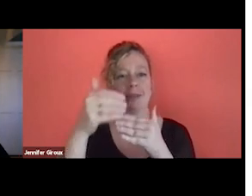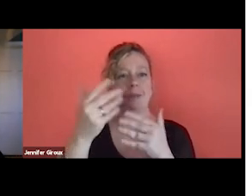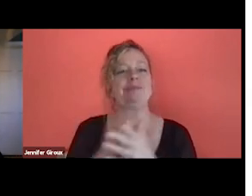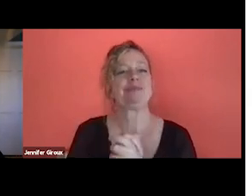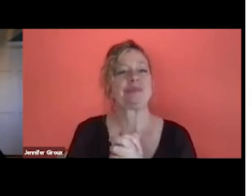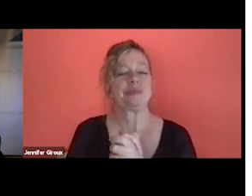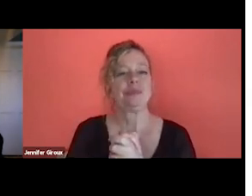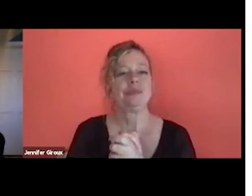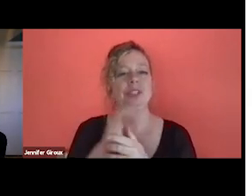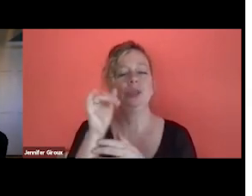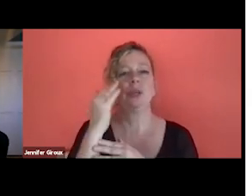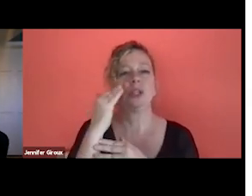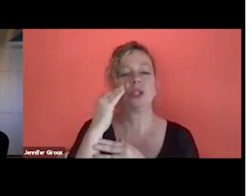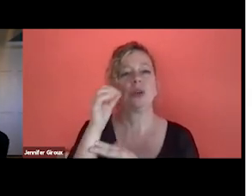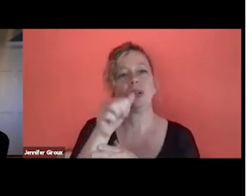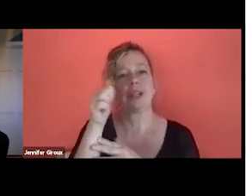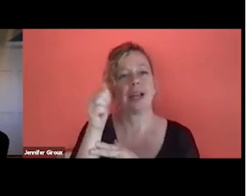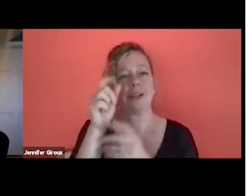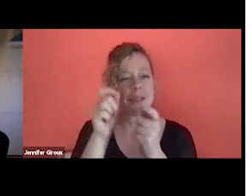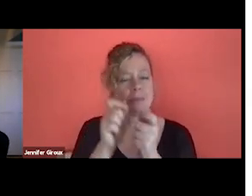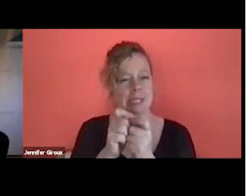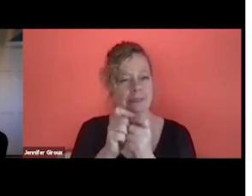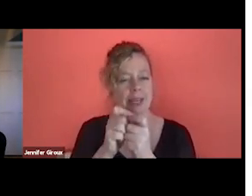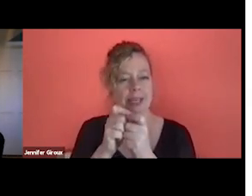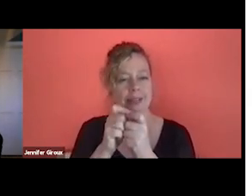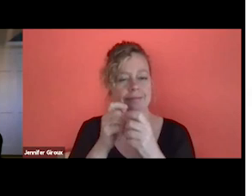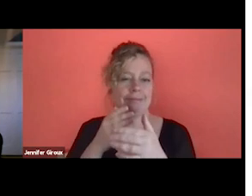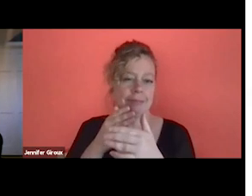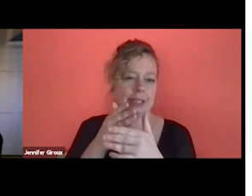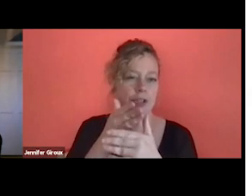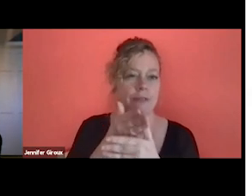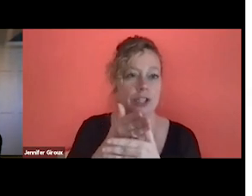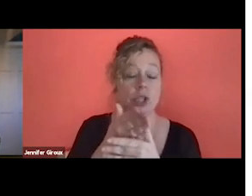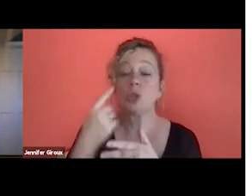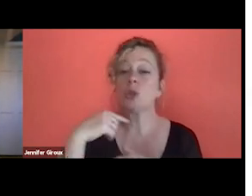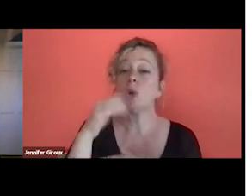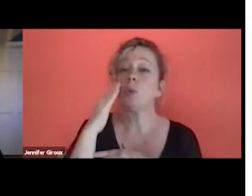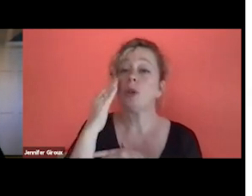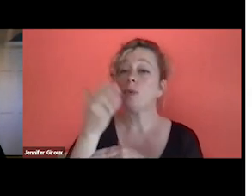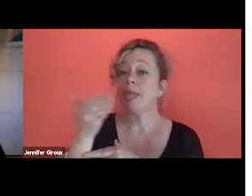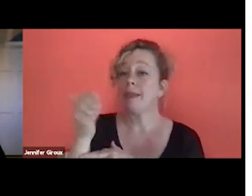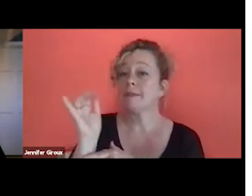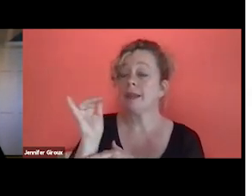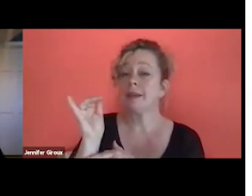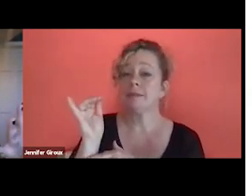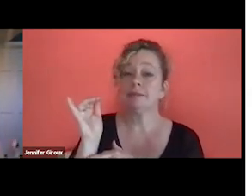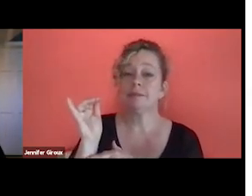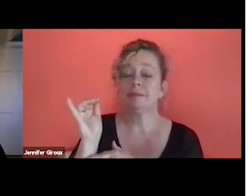También sabemos que hay otras intervenciones específicas aquí. Entonces, sabemos cosas como, bueno,